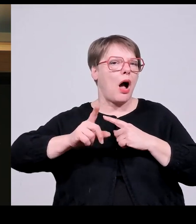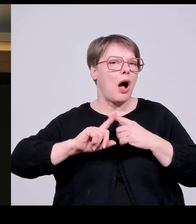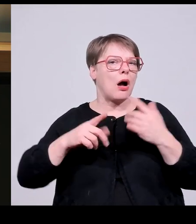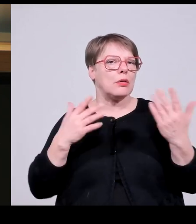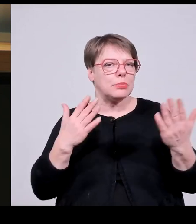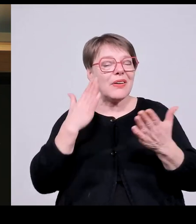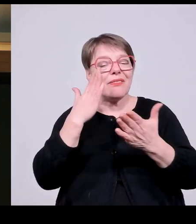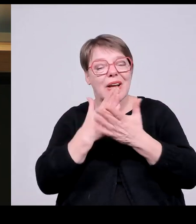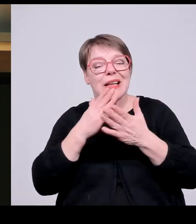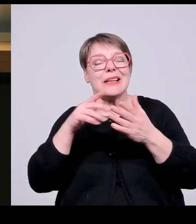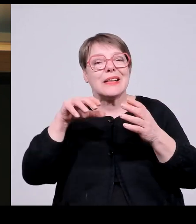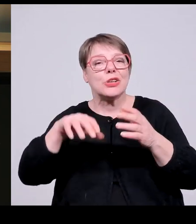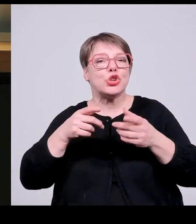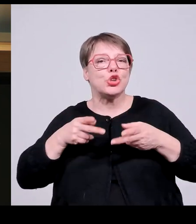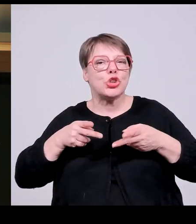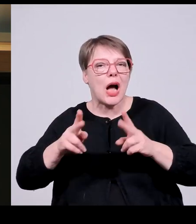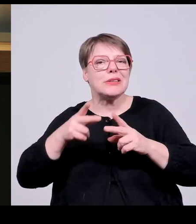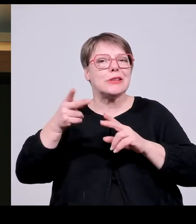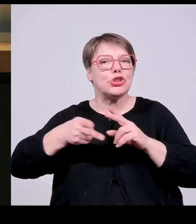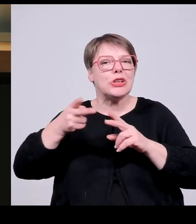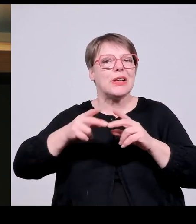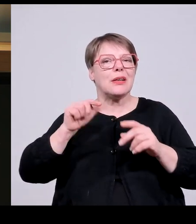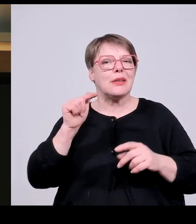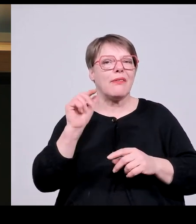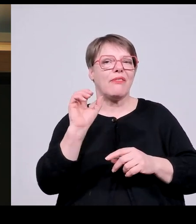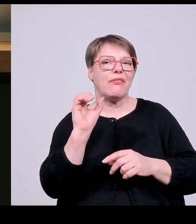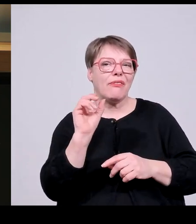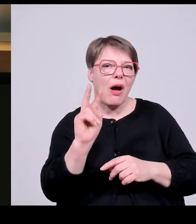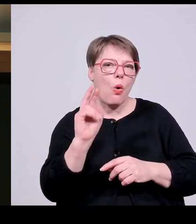Die FDP steht dafür, wählen wir neu. Herzlichen Dank!(Beifall) (Rednerwechsel)